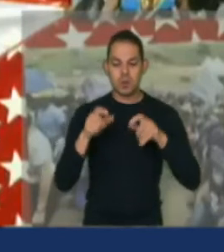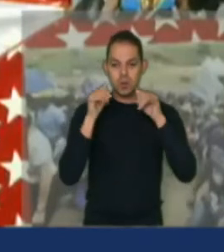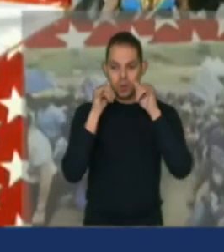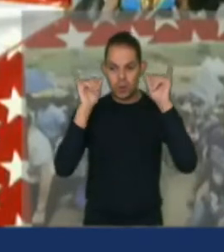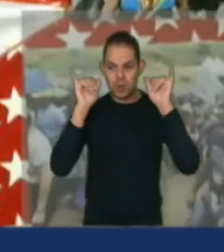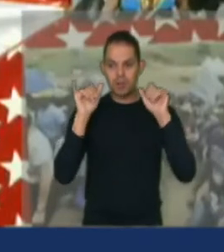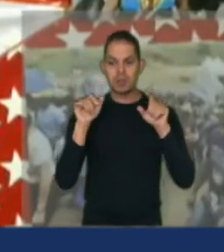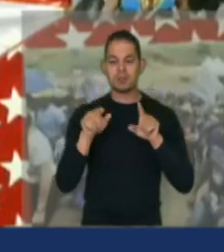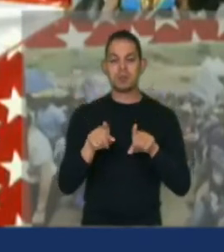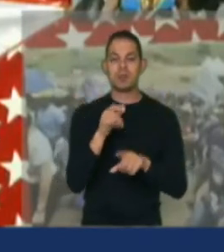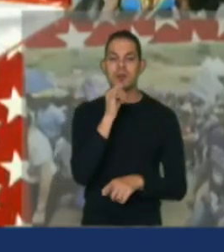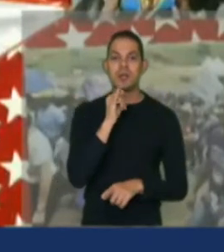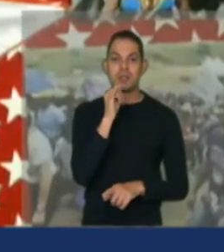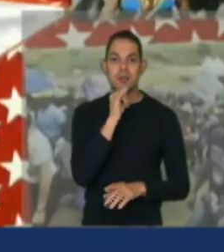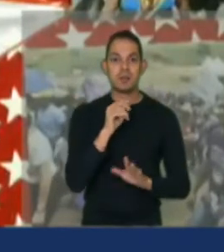CAMPO COMO O PL DA GRILAGEM. E É O PL DA GRILAGEM MESMO. POR